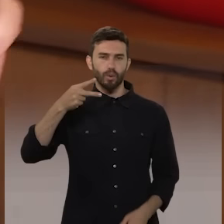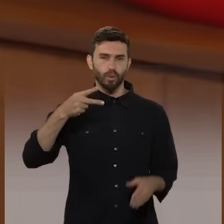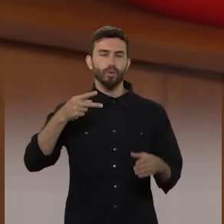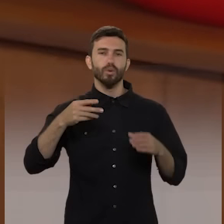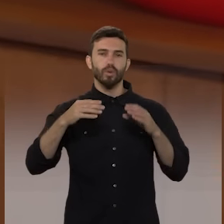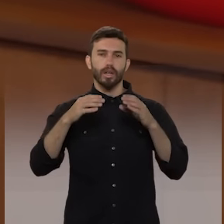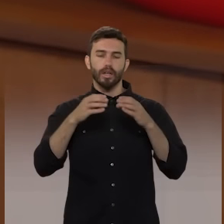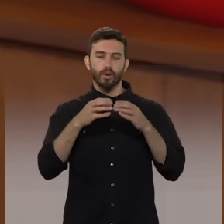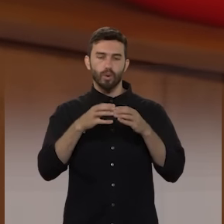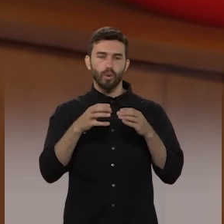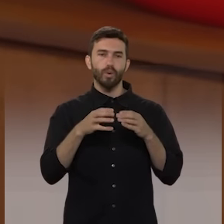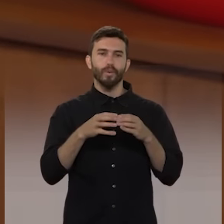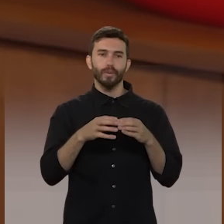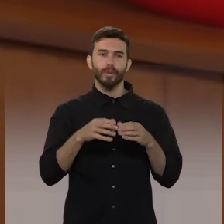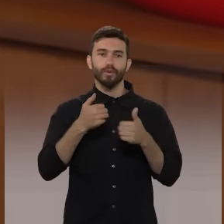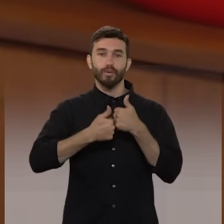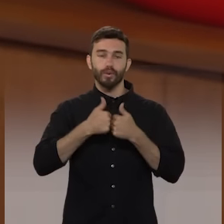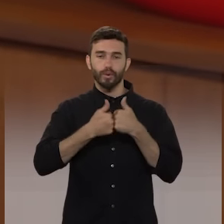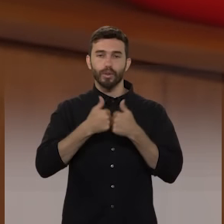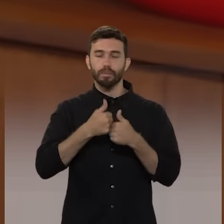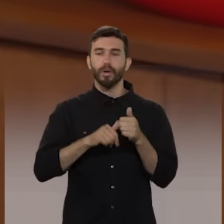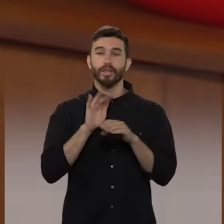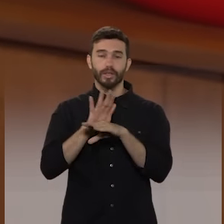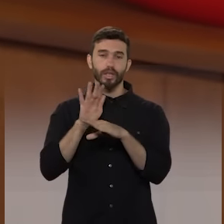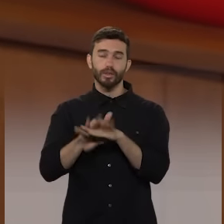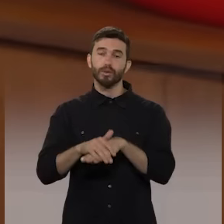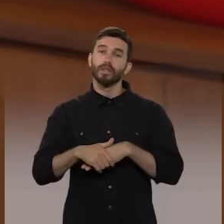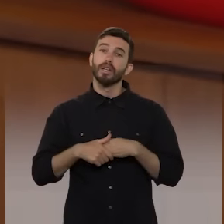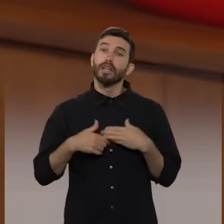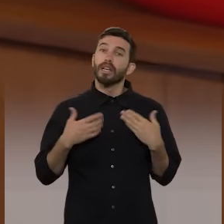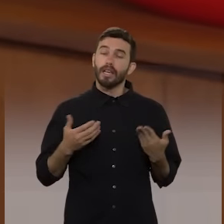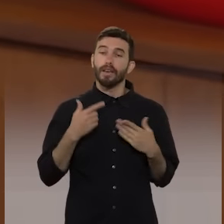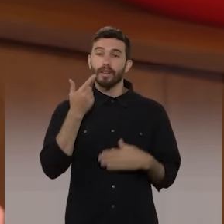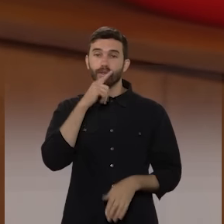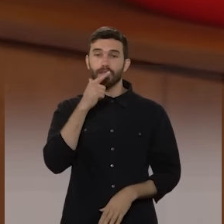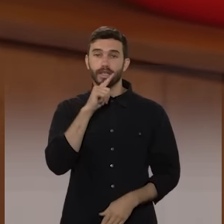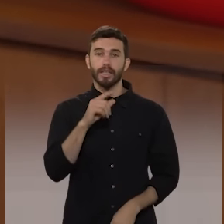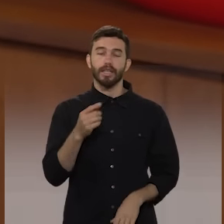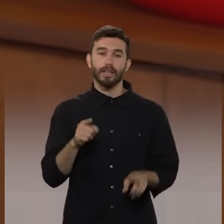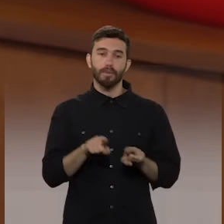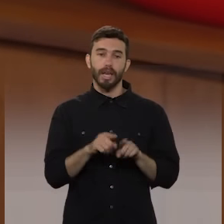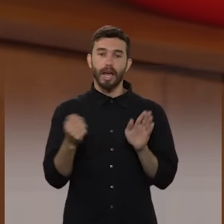da Alubar nas camisas, na camisa do Paysandu. É impressionante como isso divulga o nome.